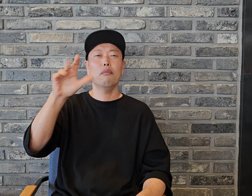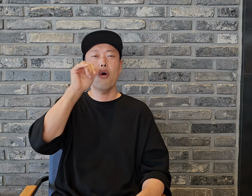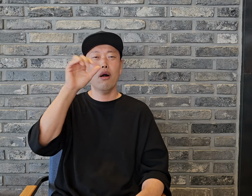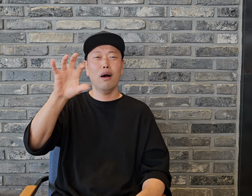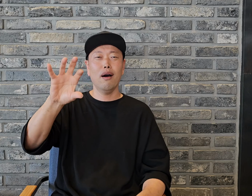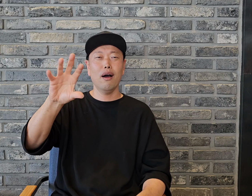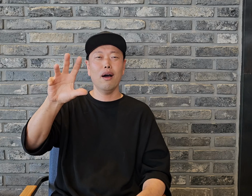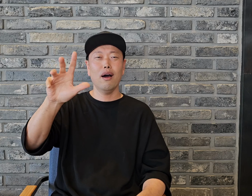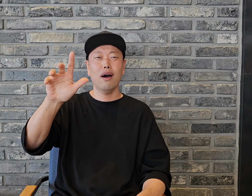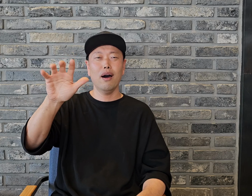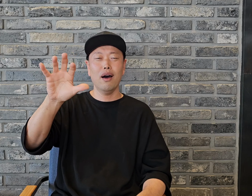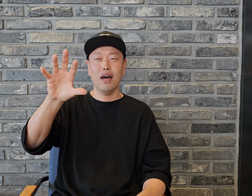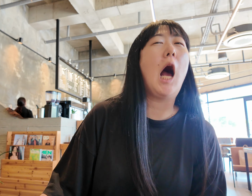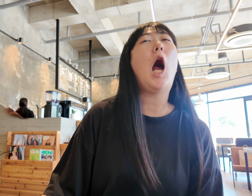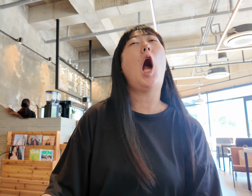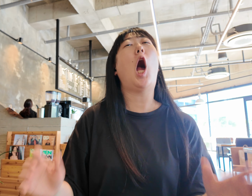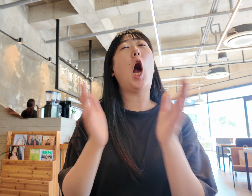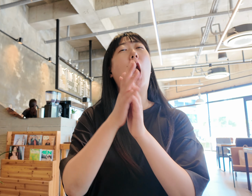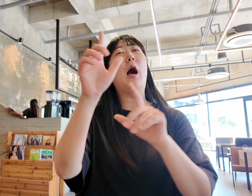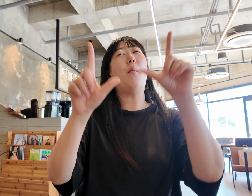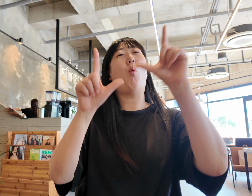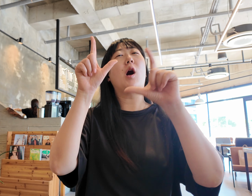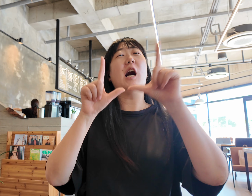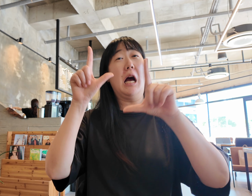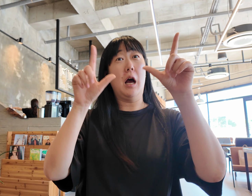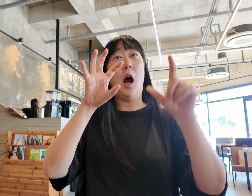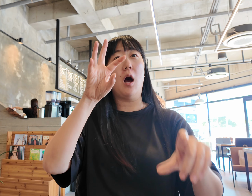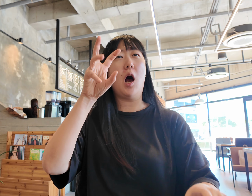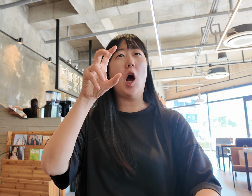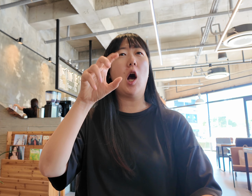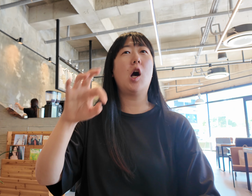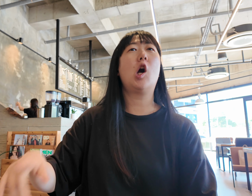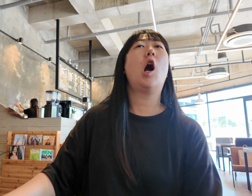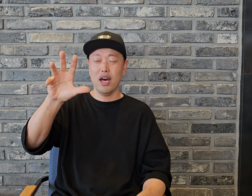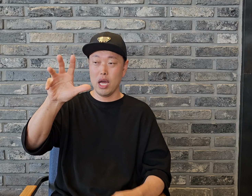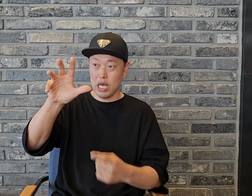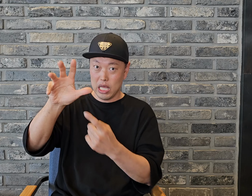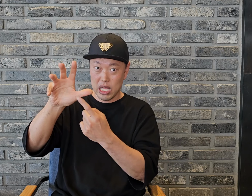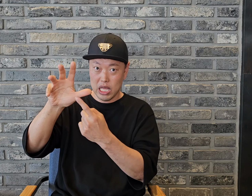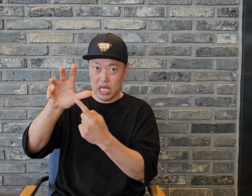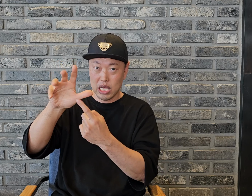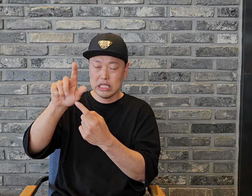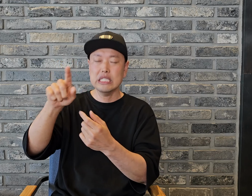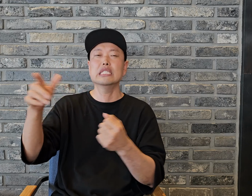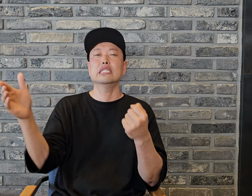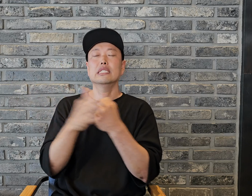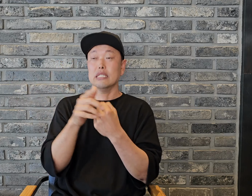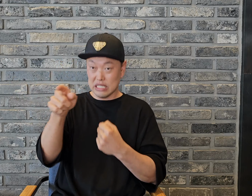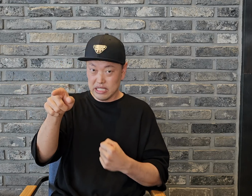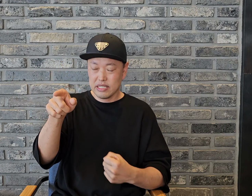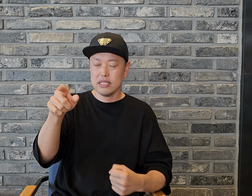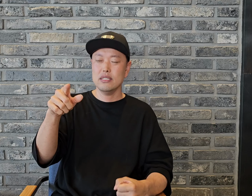es lo mismo que estoy expresando ahora. Ah, esa es la forma del sol. Veamos y expresemos la apariencia real del sol.